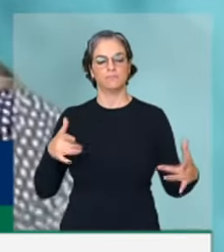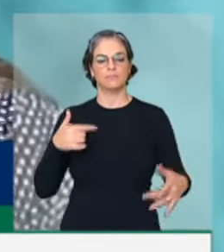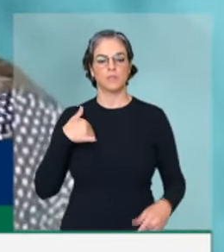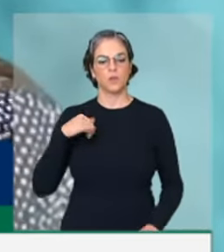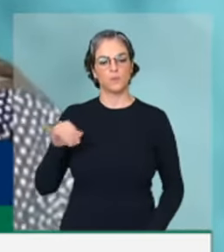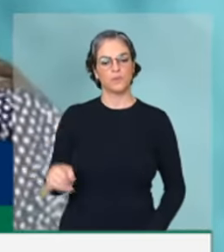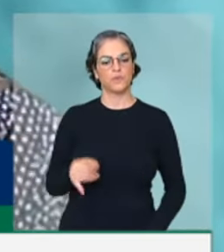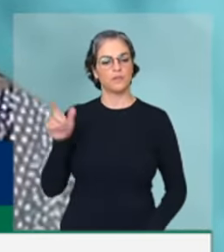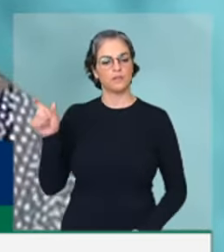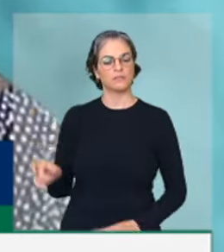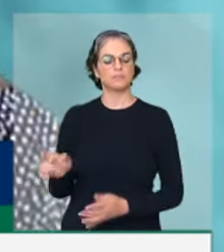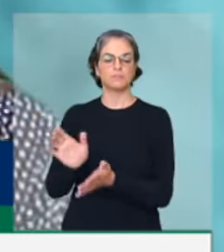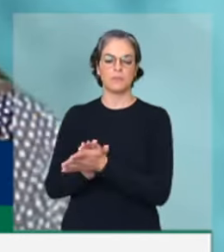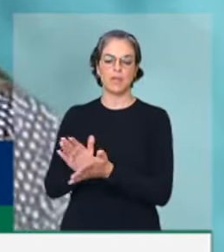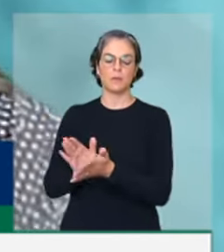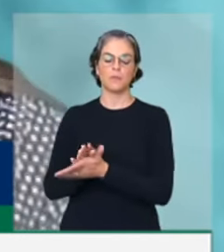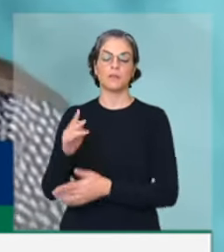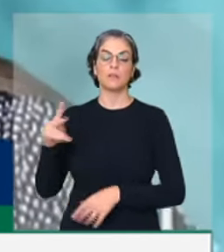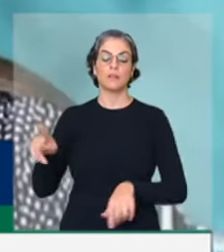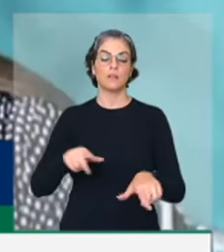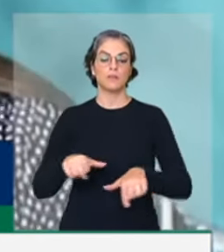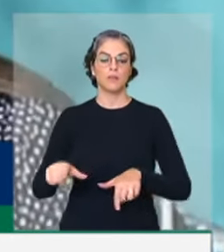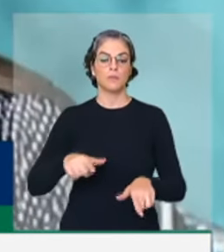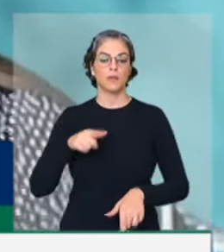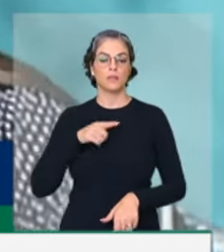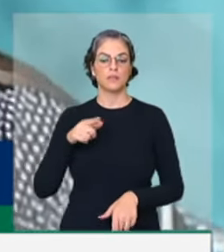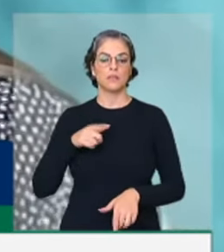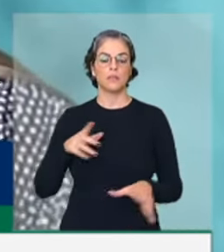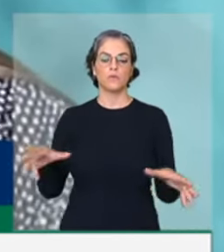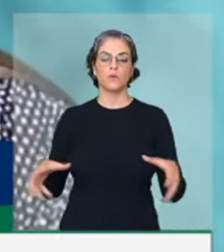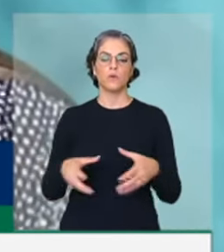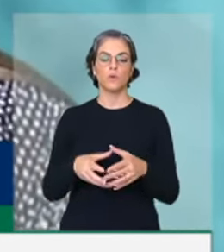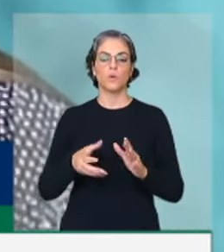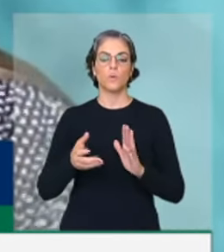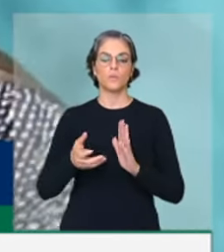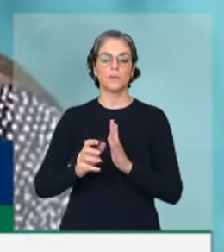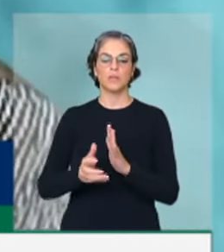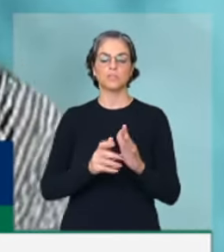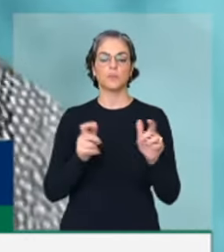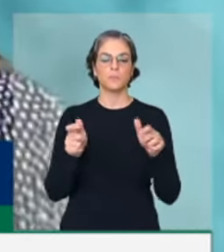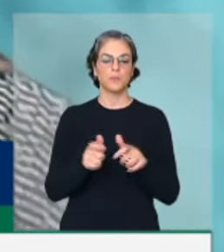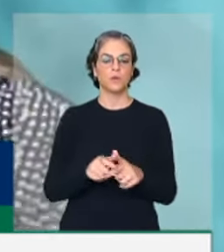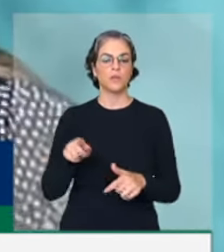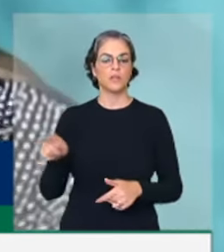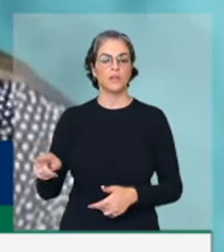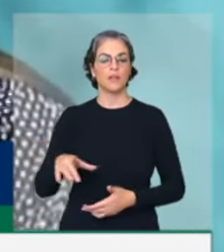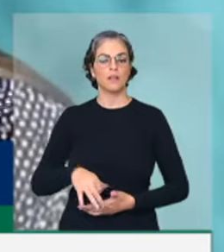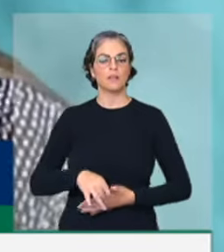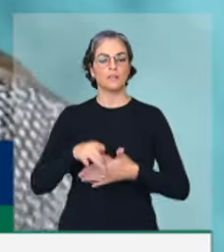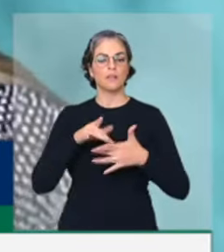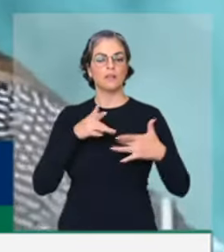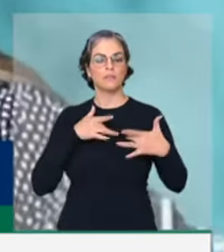FRENTE DA MINORIA. COMO ESSE LÍDER.... GENEROSO, COMPREENSIVO, COLETIVIZO DOR, MUITO OBRIGADA POR TUDO, GUIMARÃES. O POVO DO CEARÁ